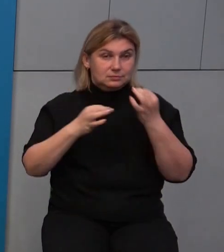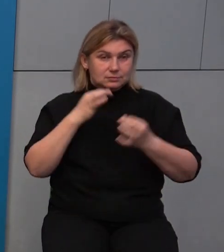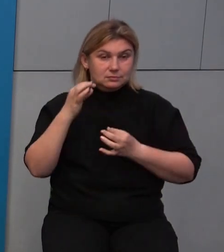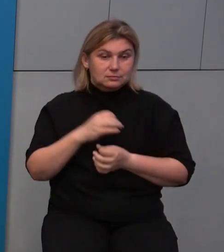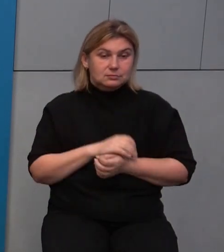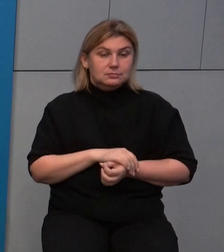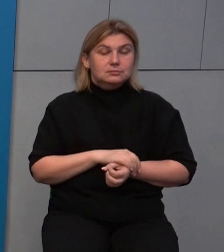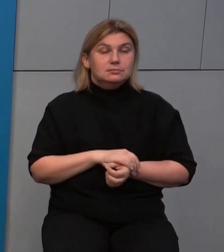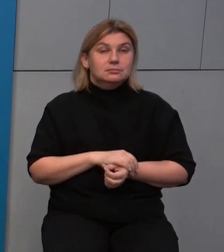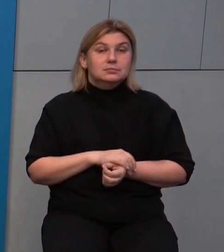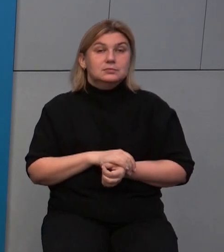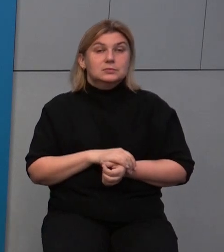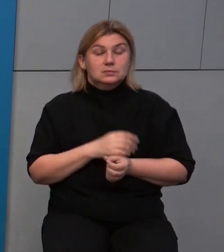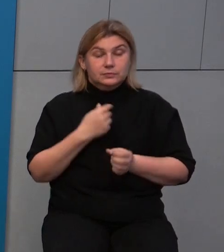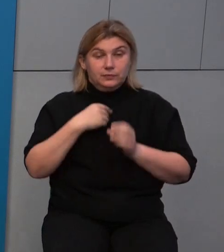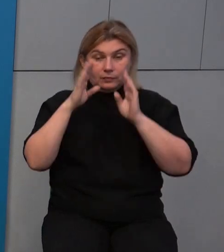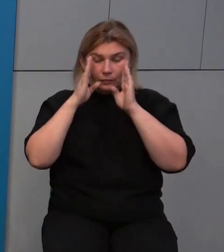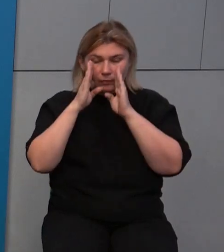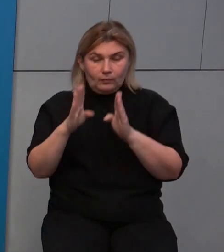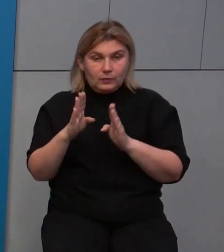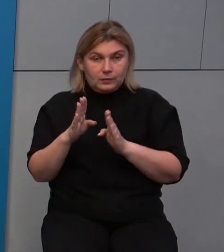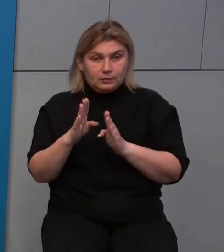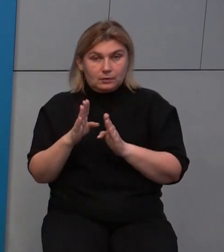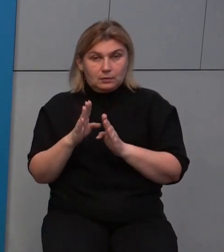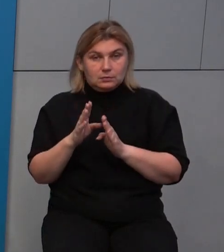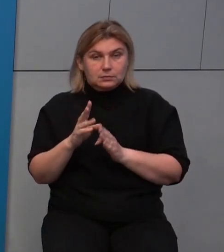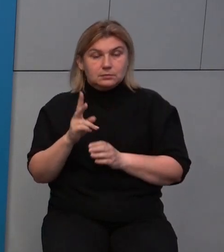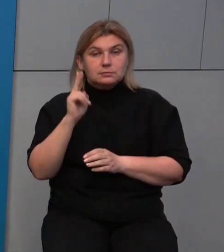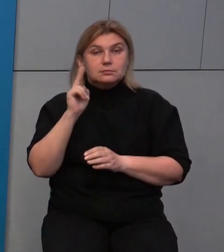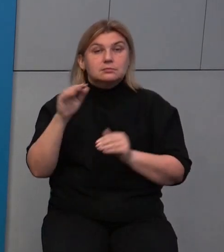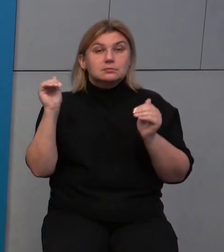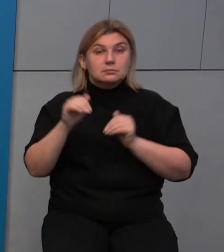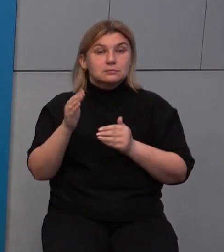Czyli skupiam się na tym wątku kto mógł mu pomóc,